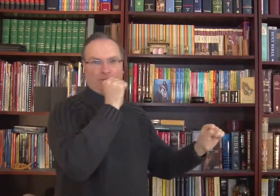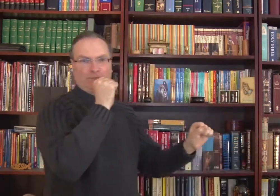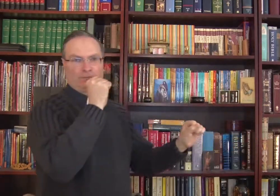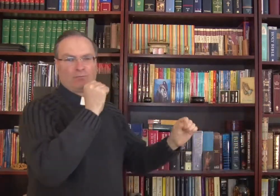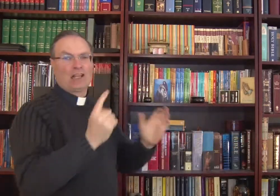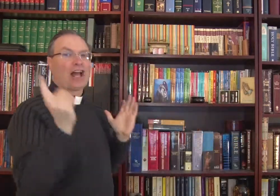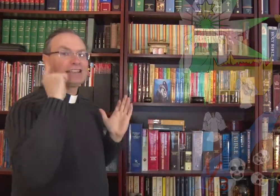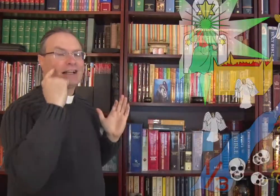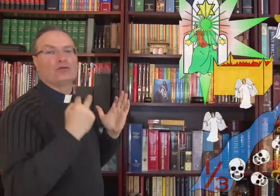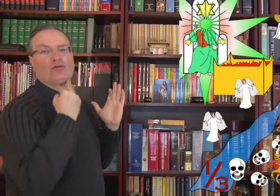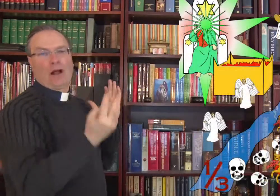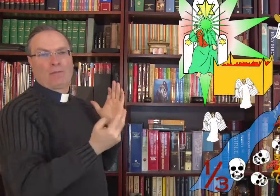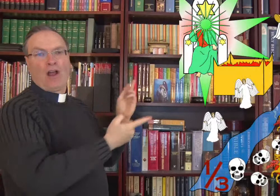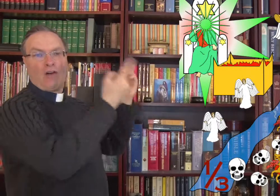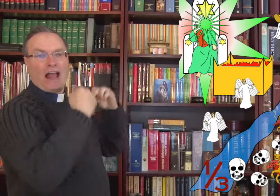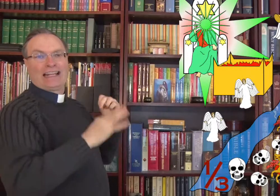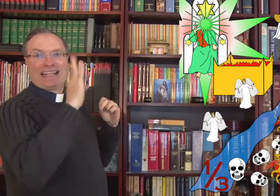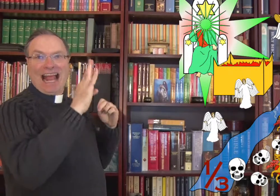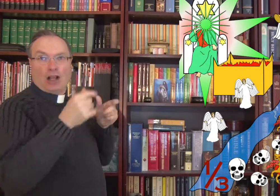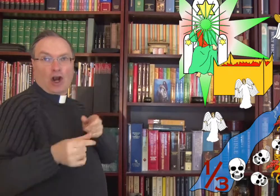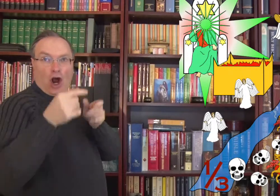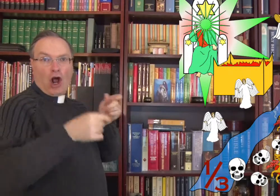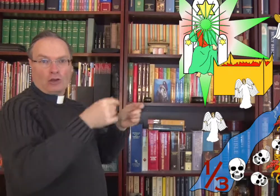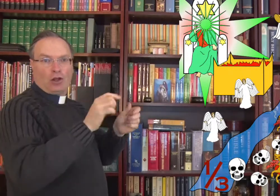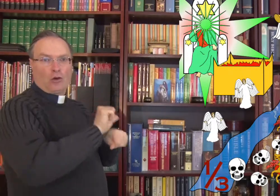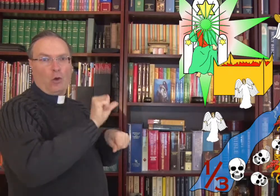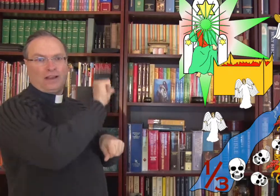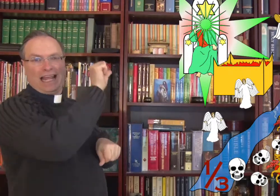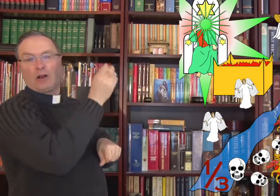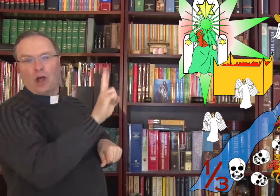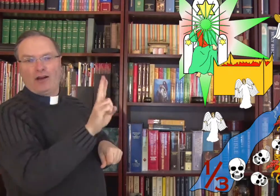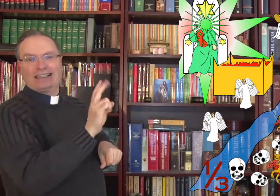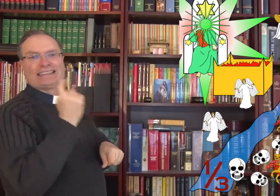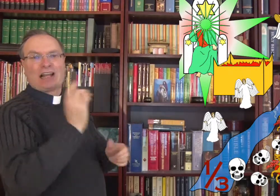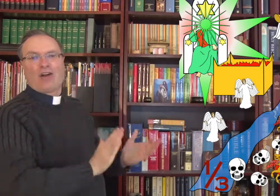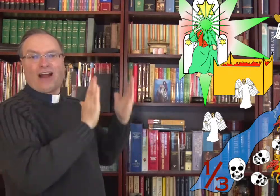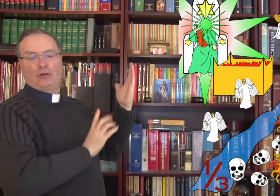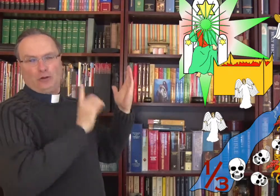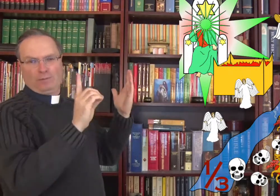et j'entendis une voix venant des quatre cornes de l'autel d'or qui est devant Dieu.